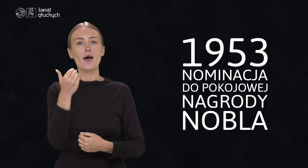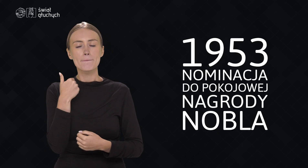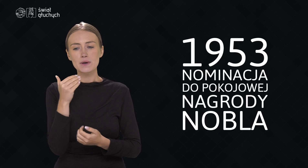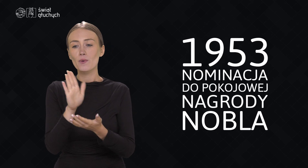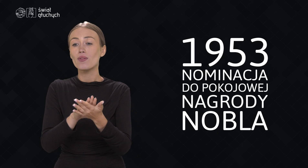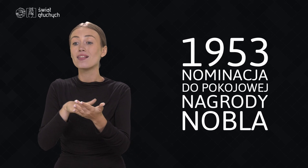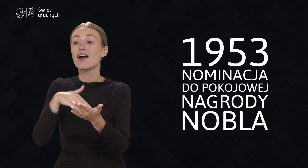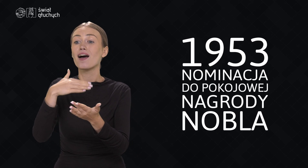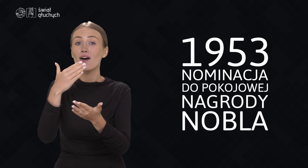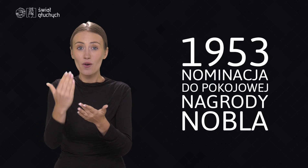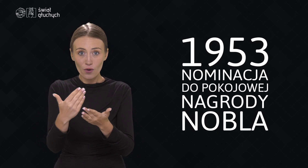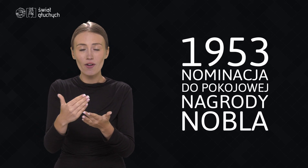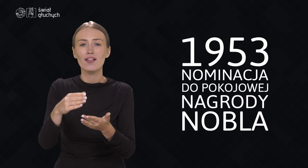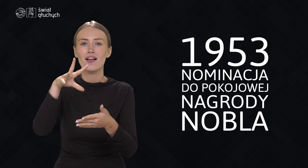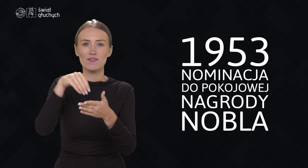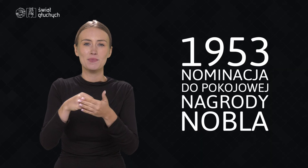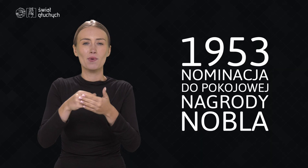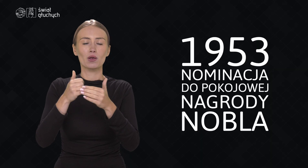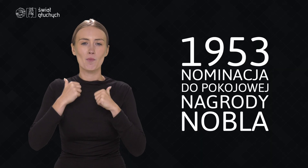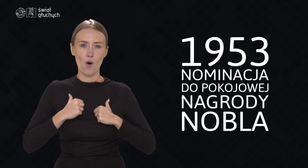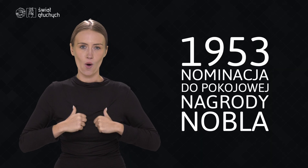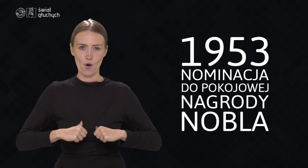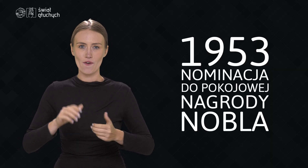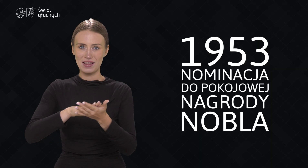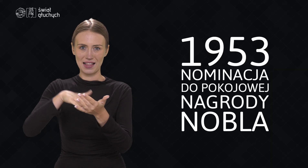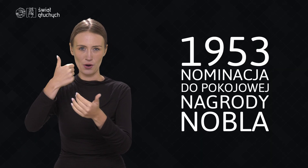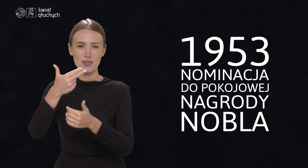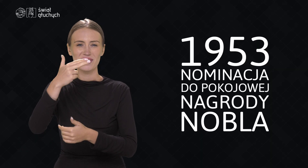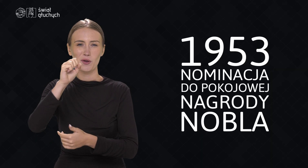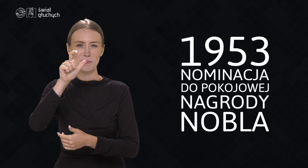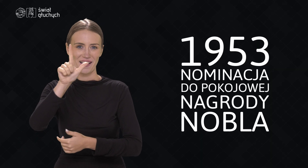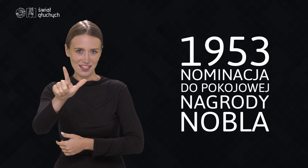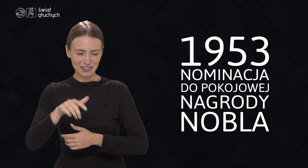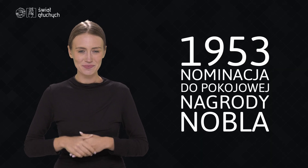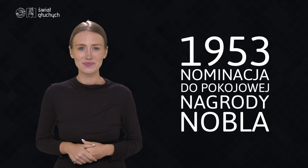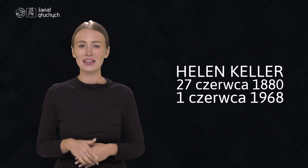została nominowana do Pokojowej Nagrody Nobla.